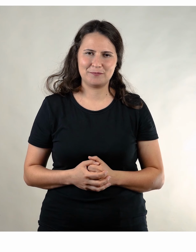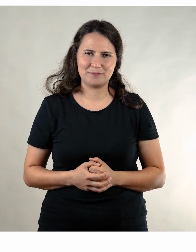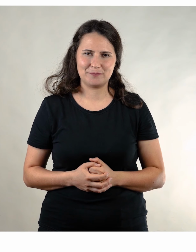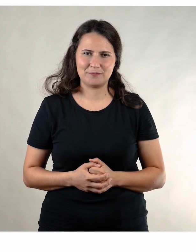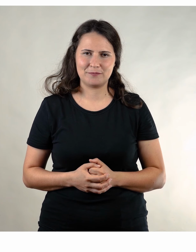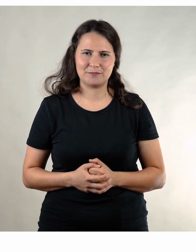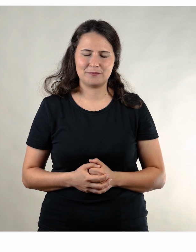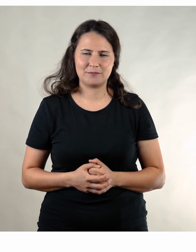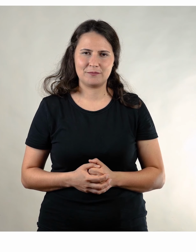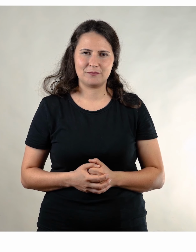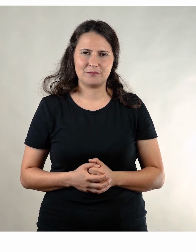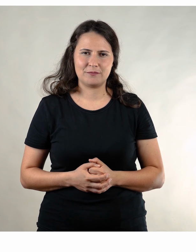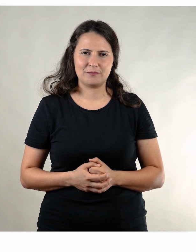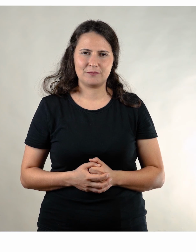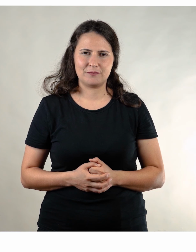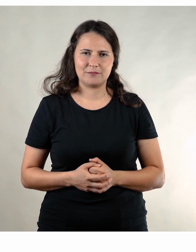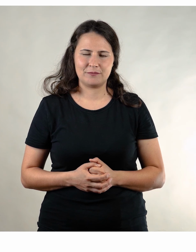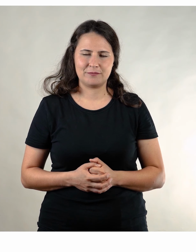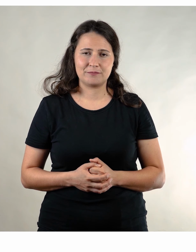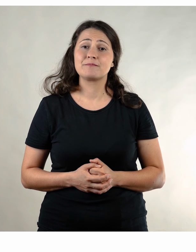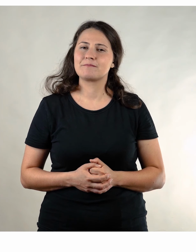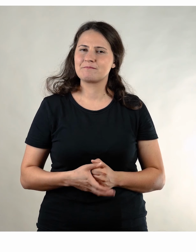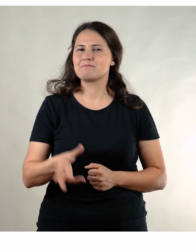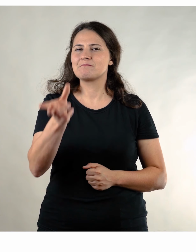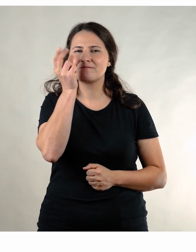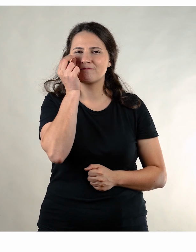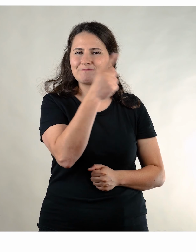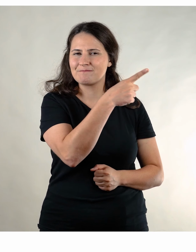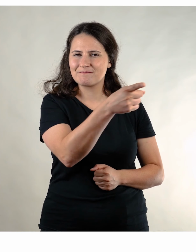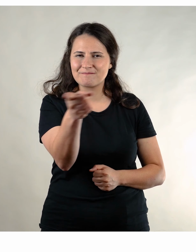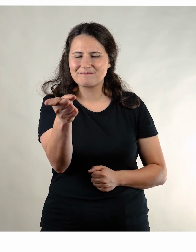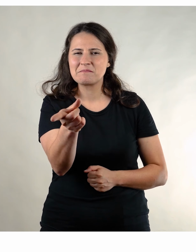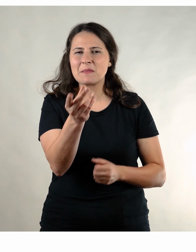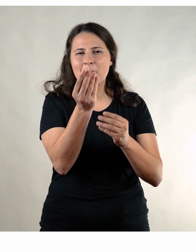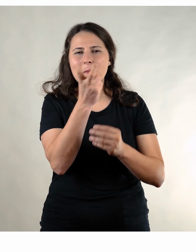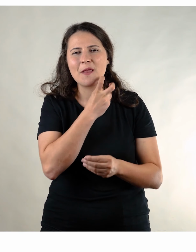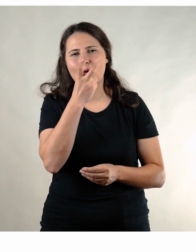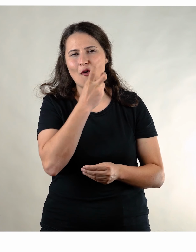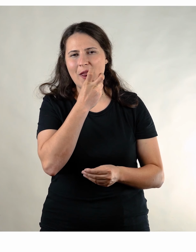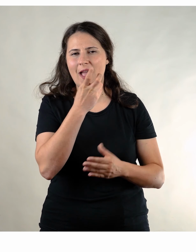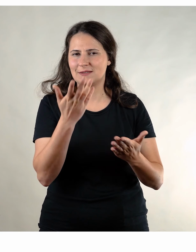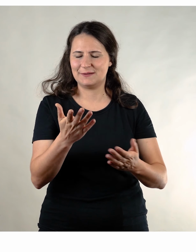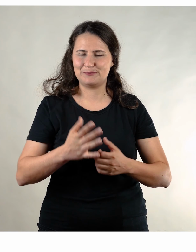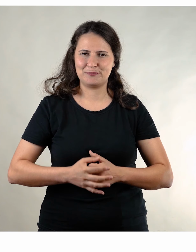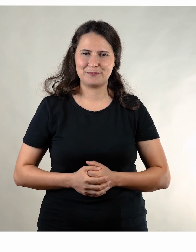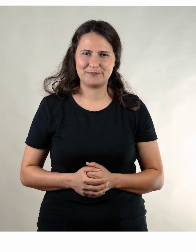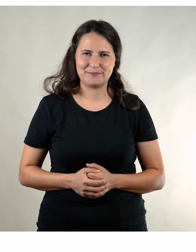Παρακολουθήστε τα για περισσότερες πληροφορίες!